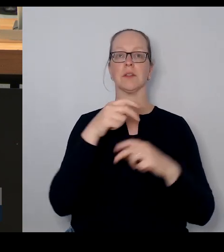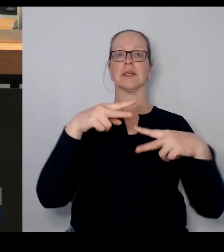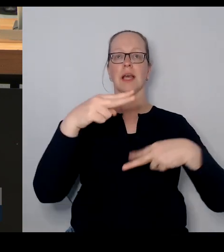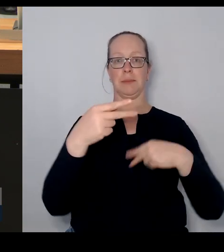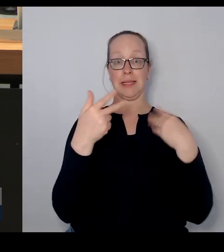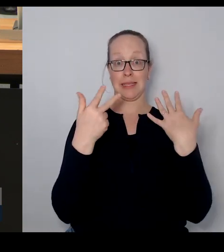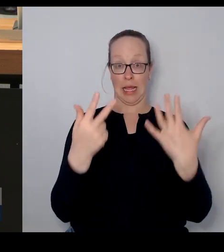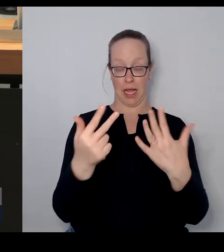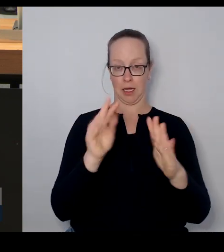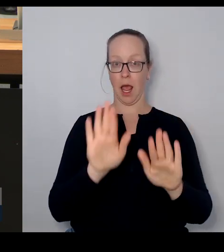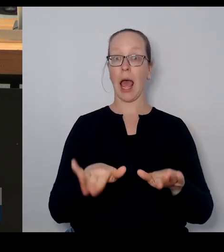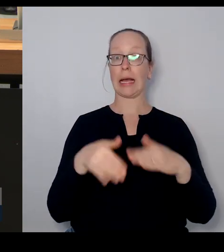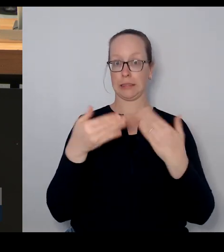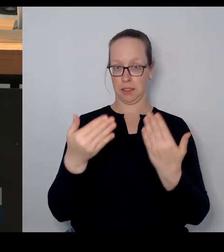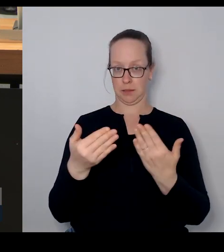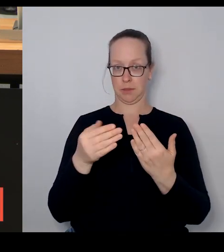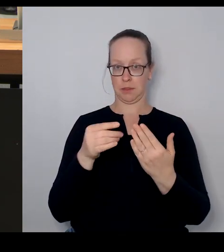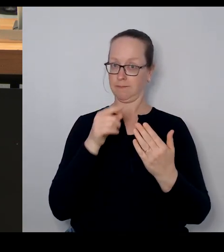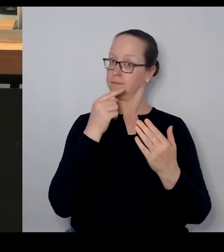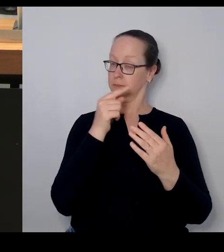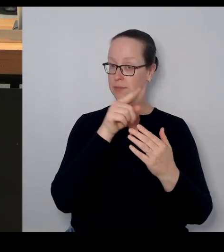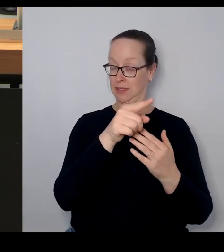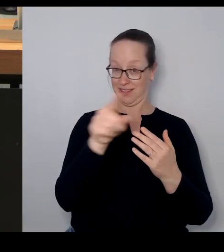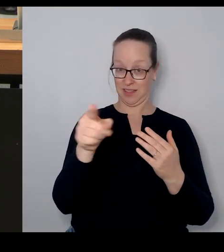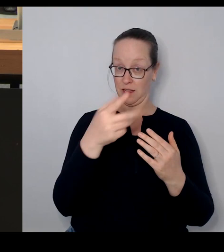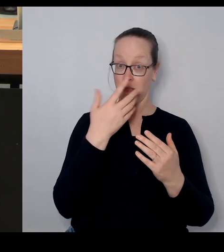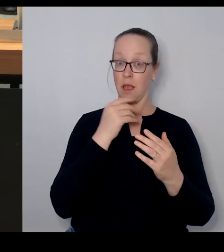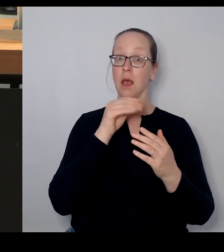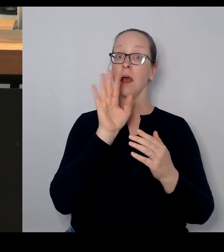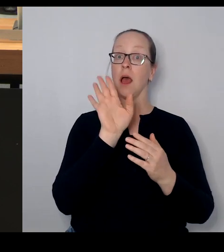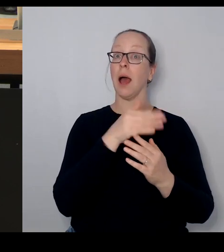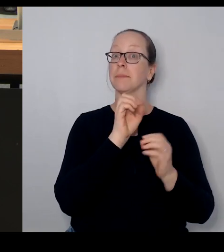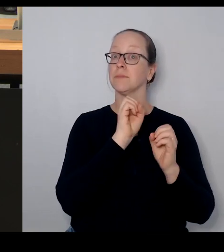der heißt bis zum Ablauf des 31. Dezember 2027 gilt